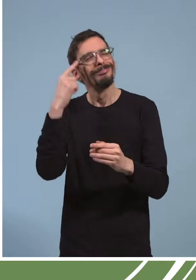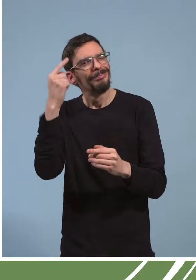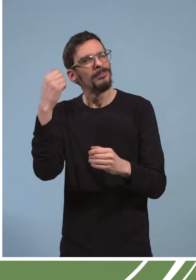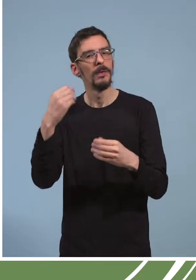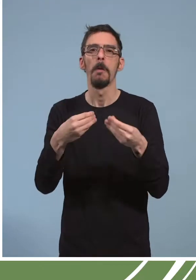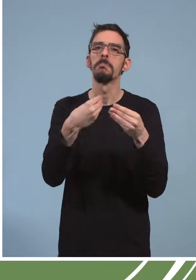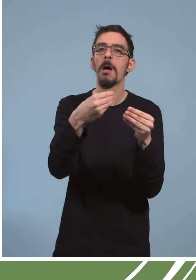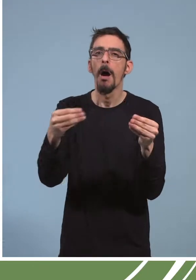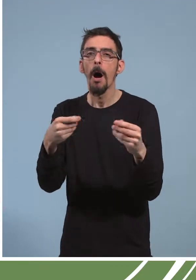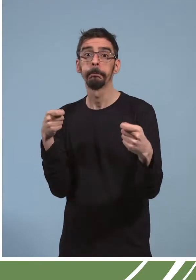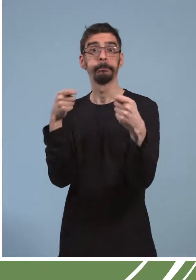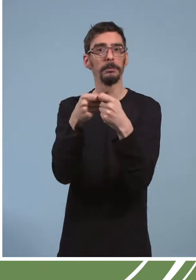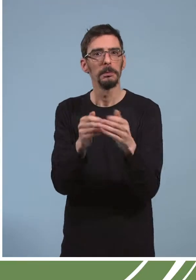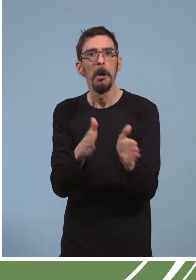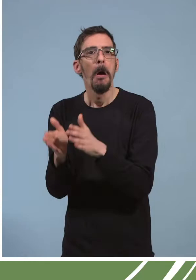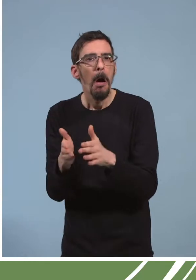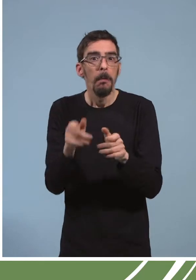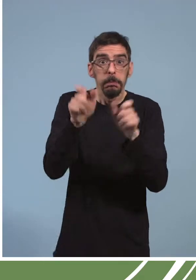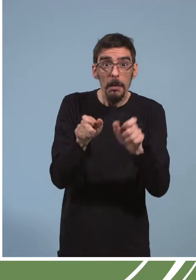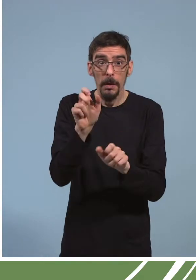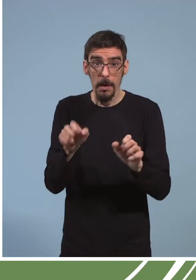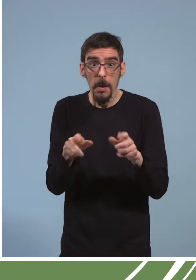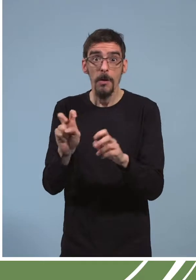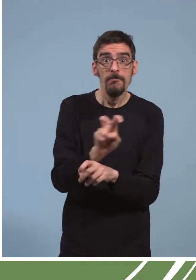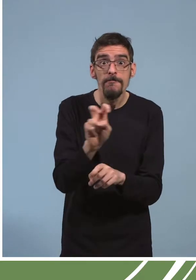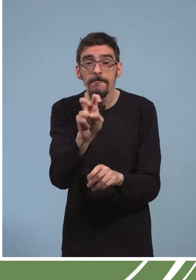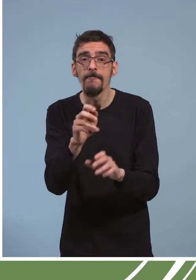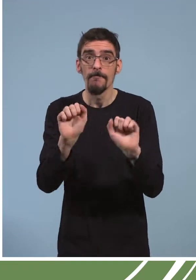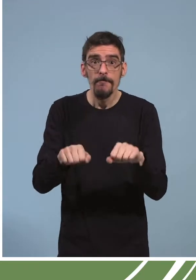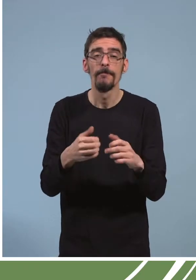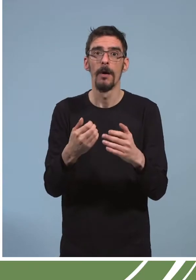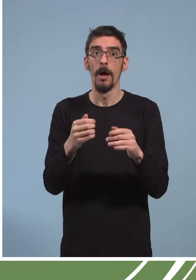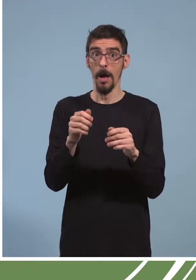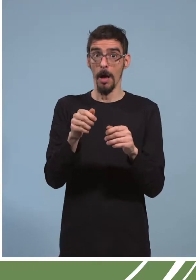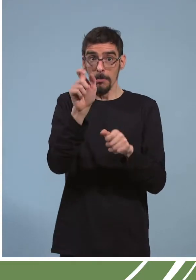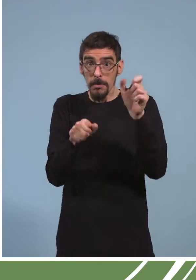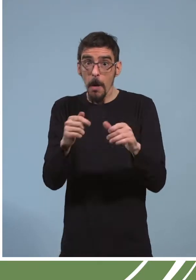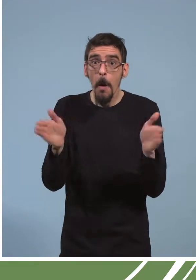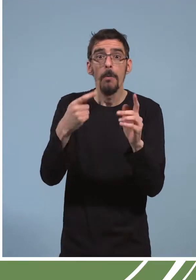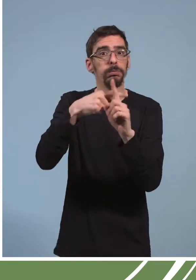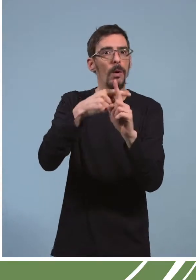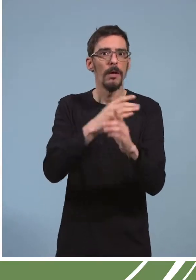Achte darauf, dass der Raum zugänglich für Rollstühle ist. Ermutige die Teilnehmenden, ihre einzigartigen Fähigkeiten